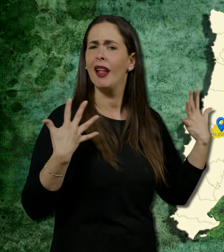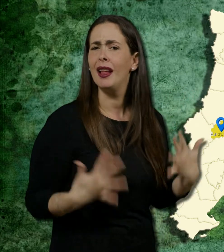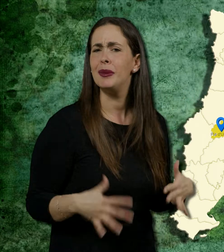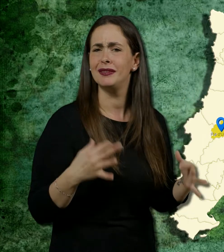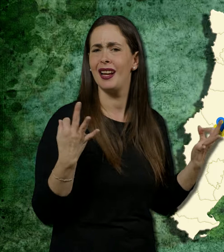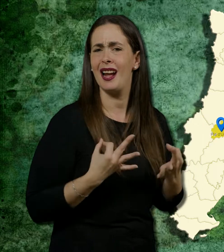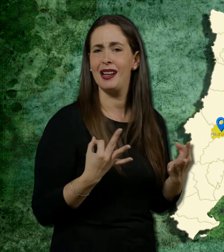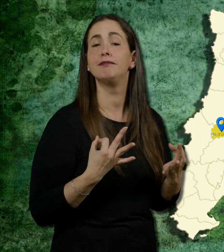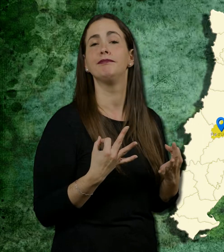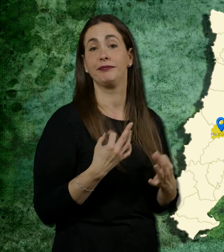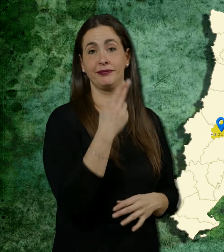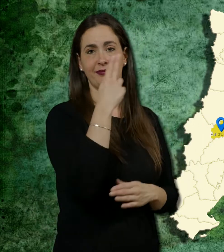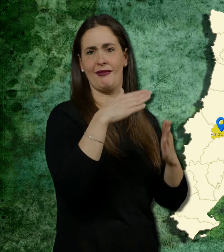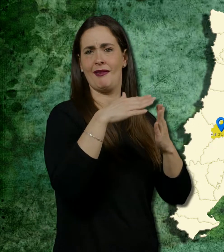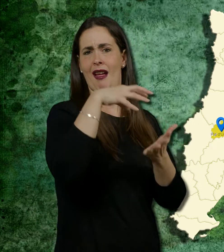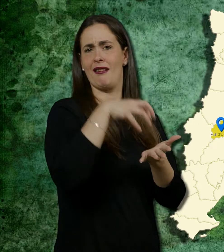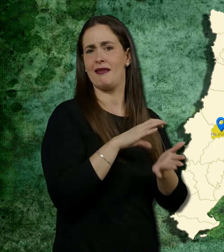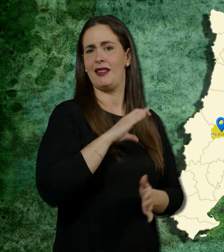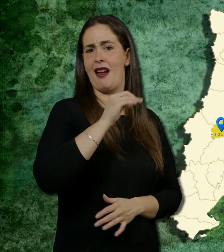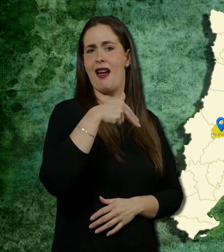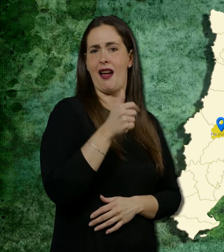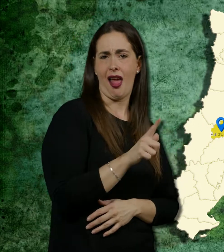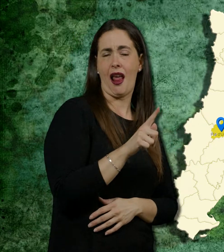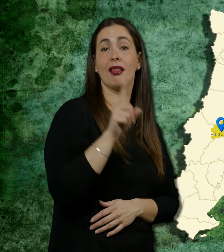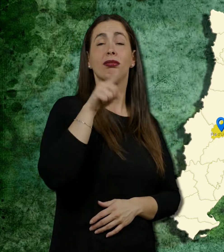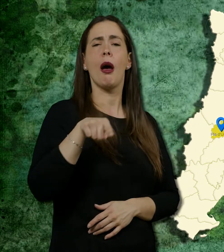Imprescindible: Visitar la casa Canal